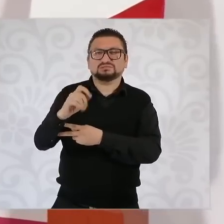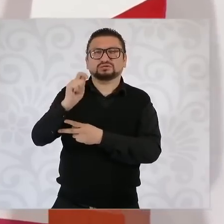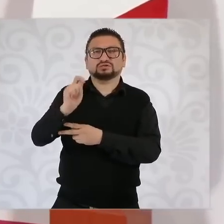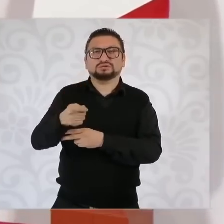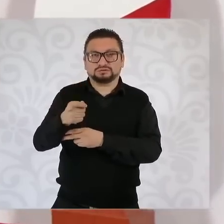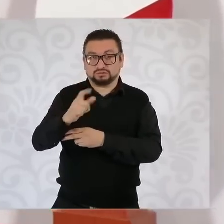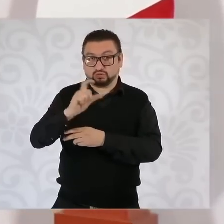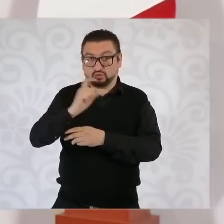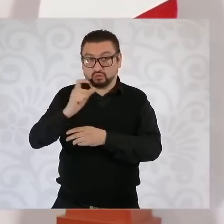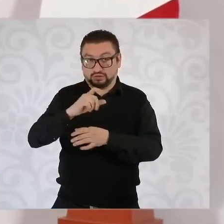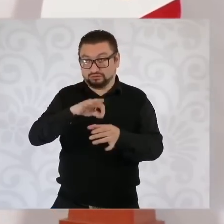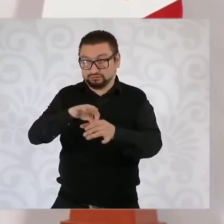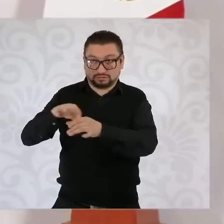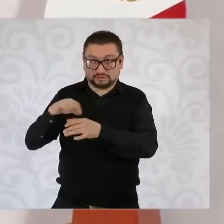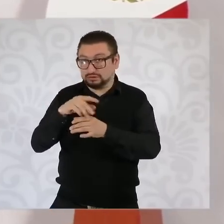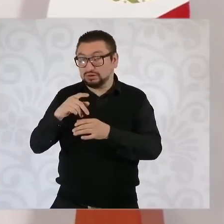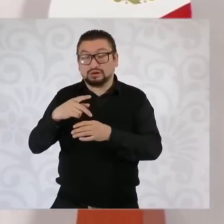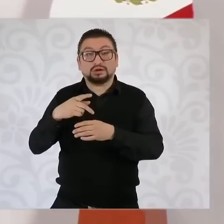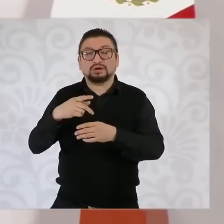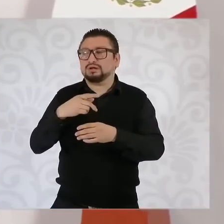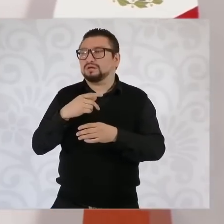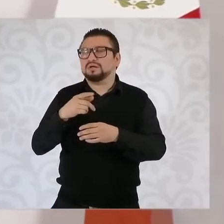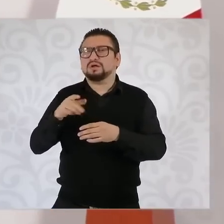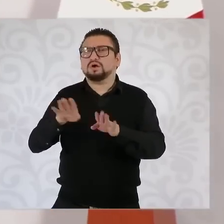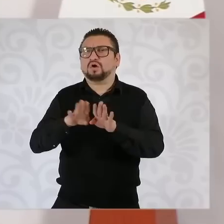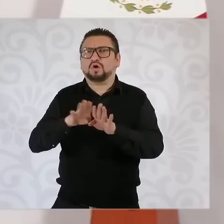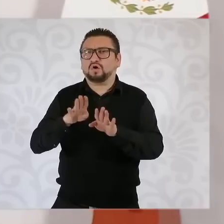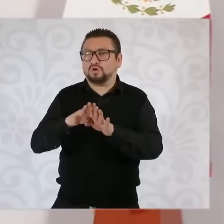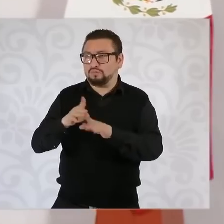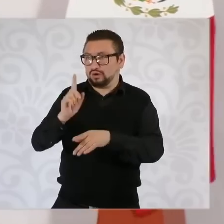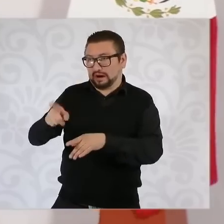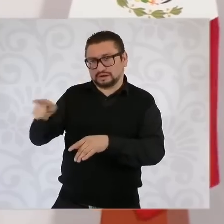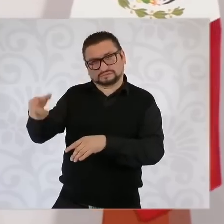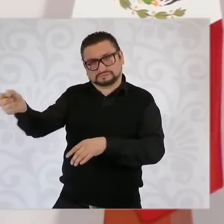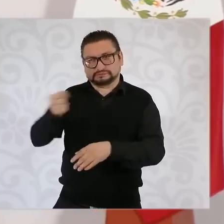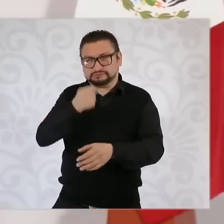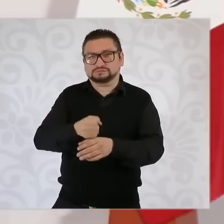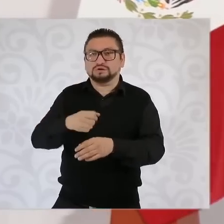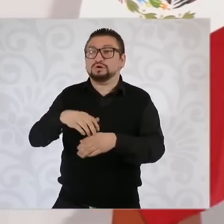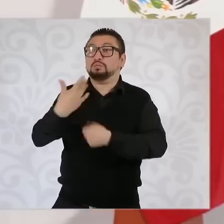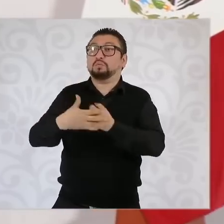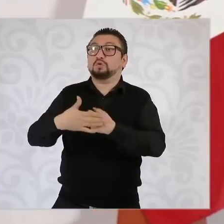de elección popular no pueda ser de manera directa en el siguiente periodo la elección